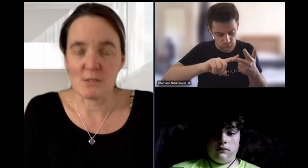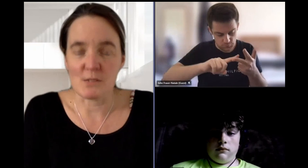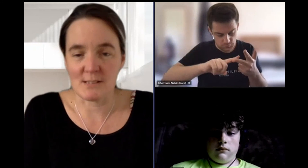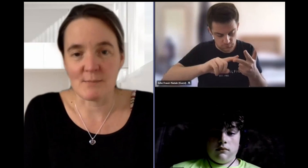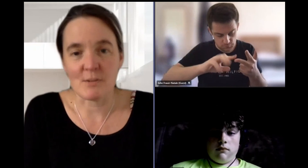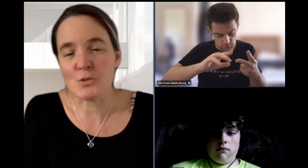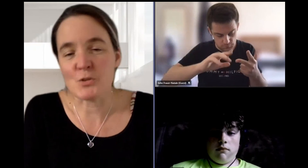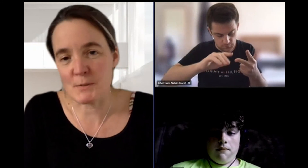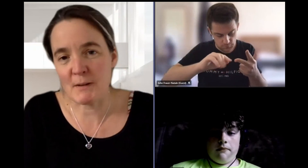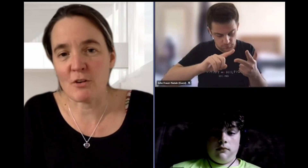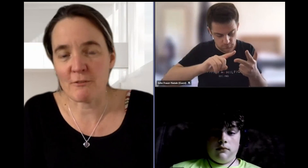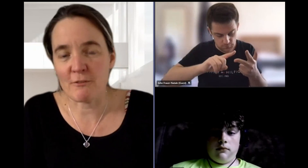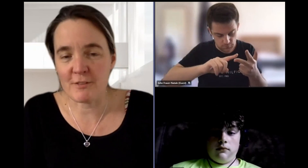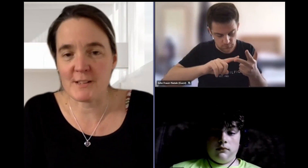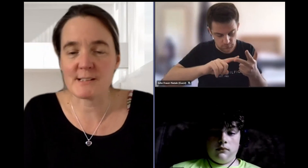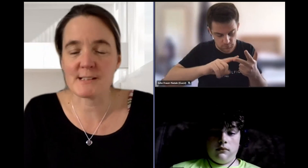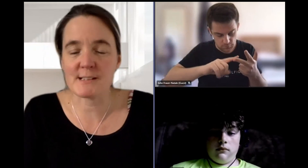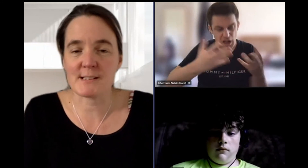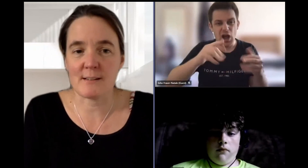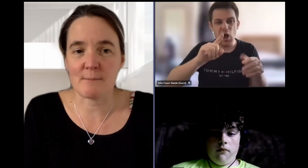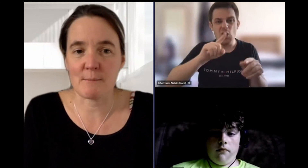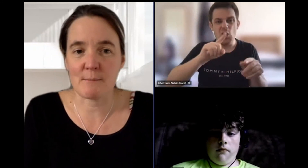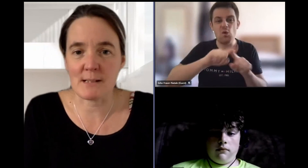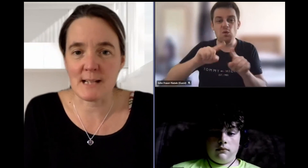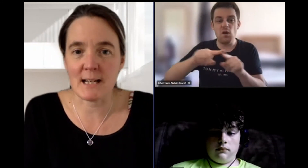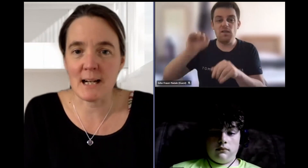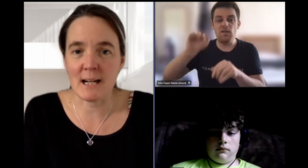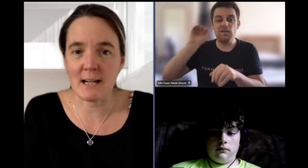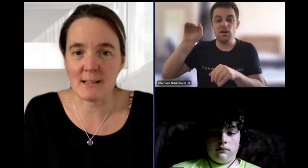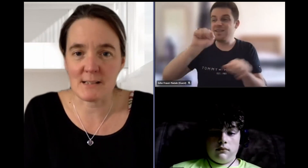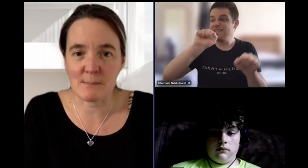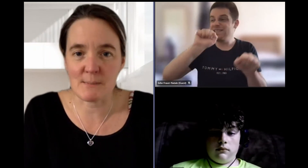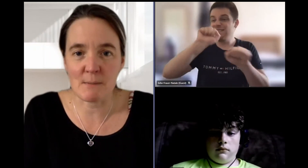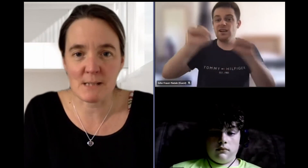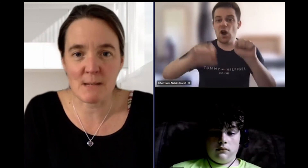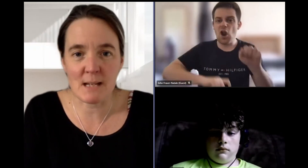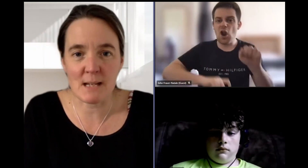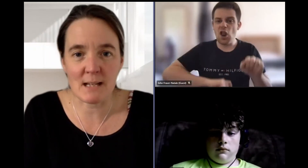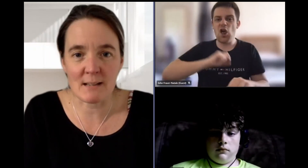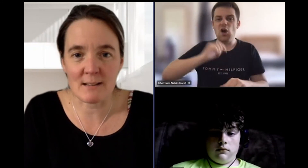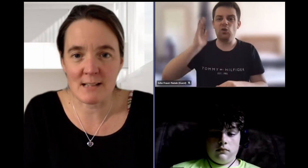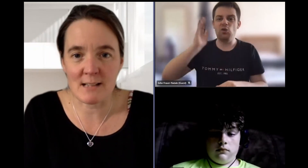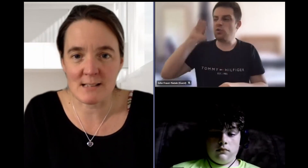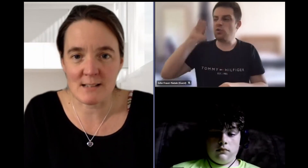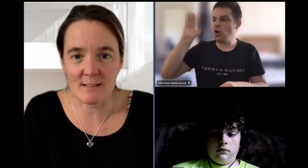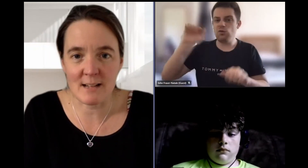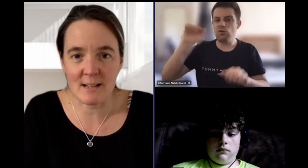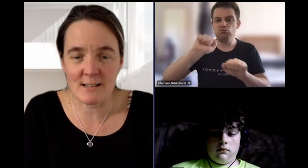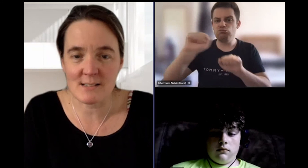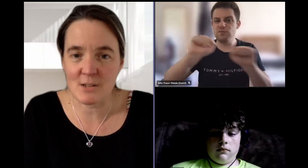Rwyt ti’n sôn am fagu hyder a siarad cyhoeddus, a phethau fel yna,